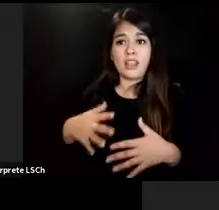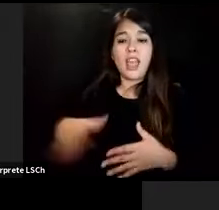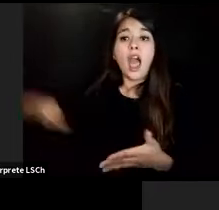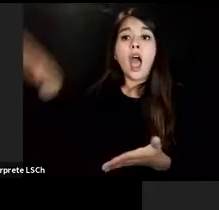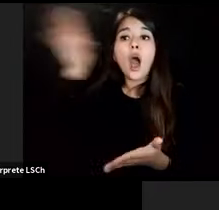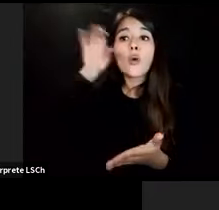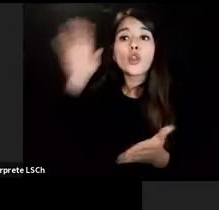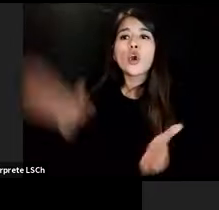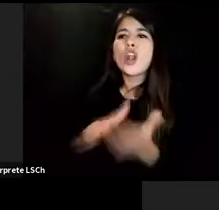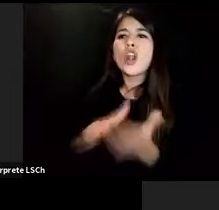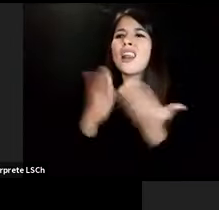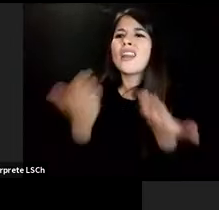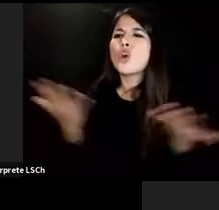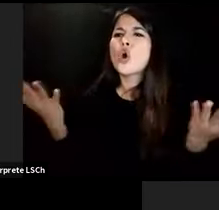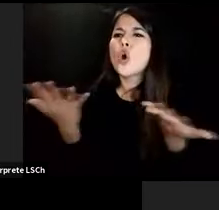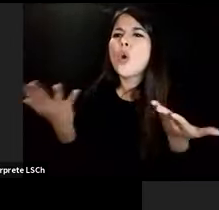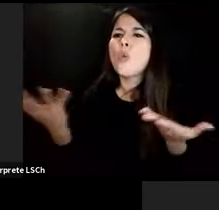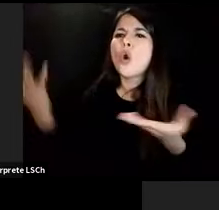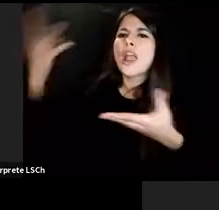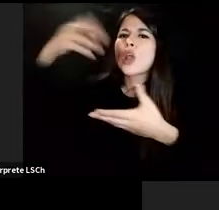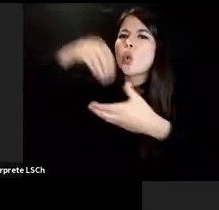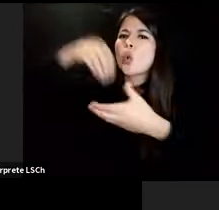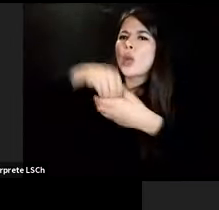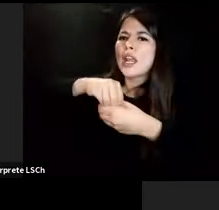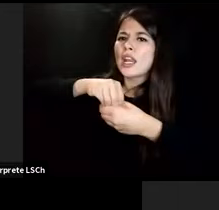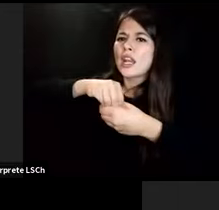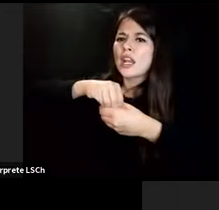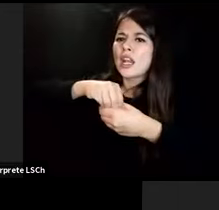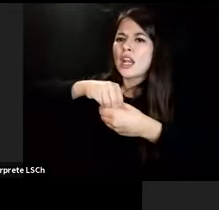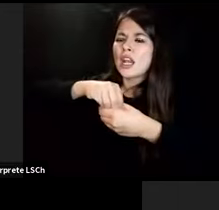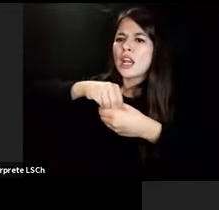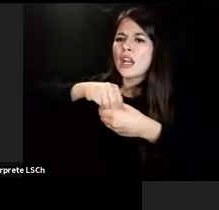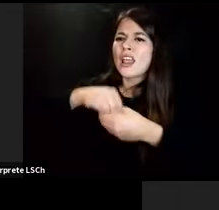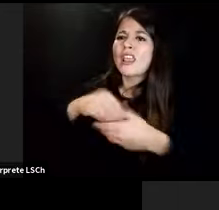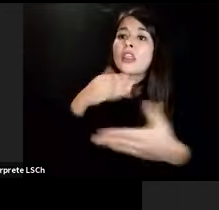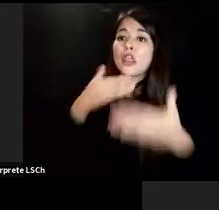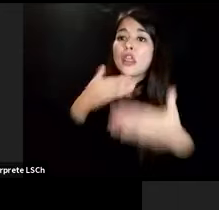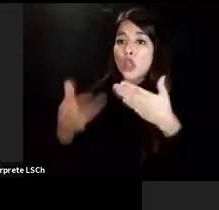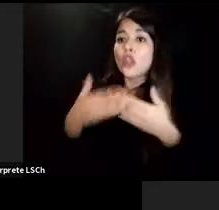Ahora. Ya les conté más o menos de dónde vienen, algunos detalles que